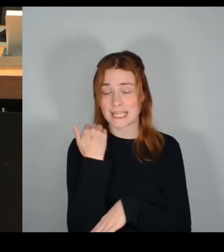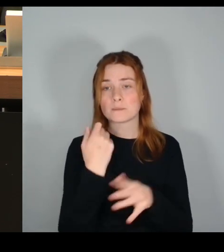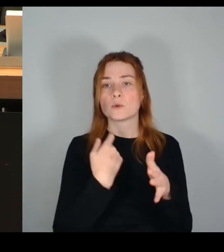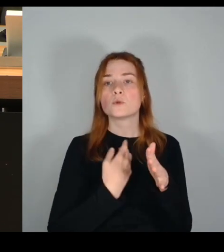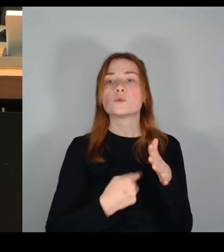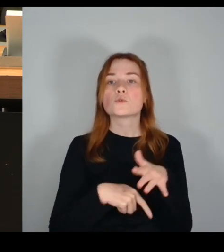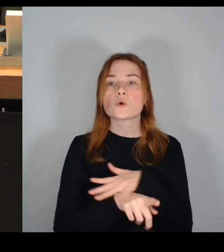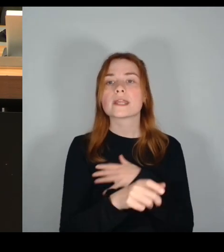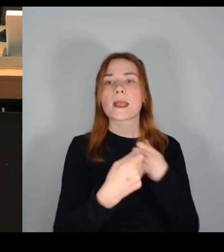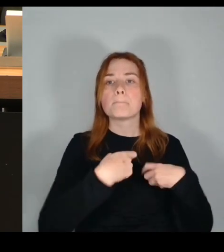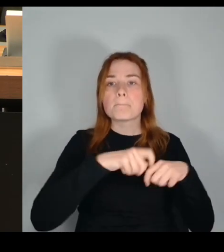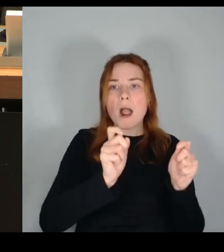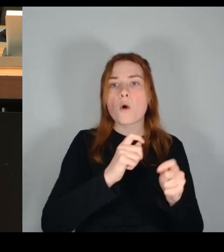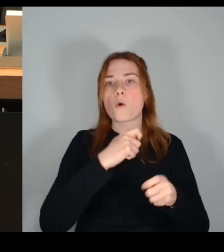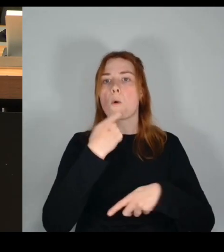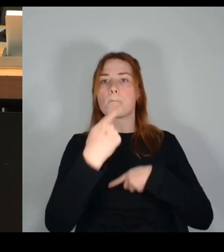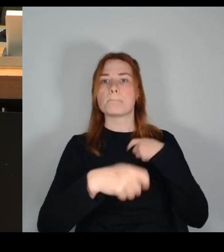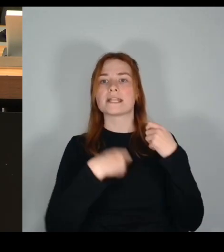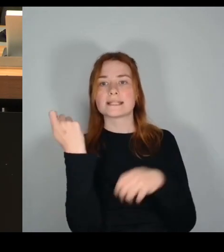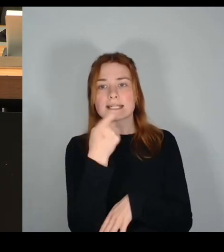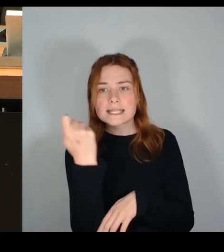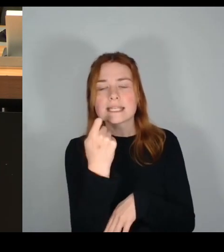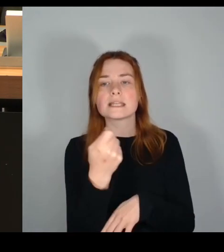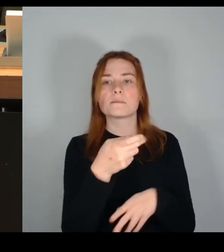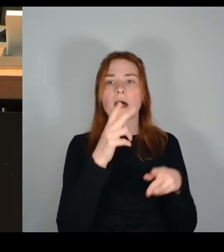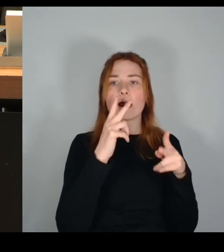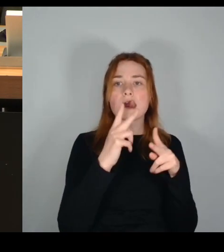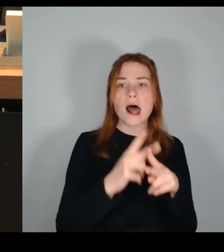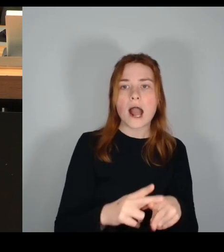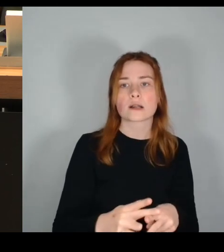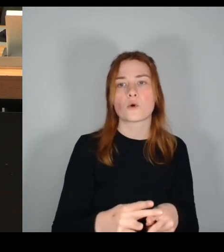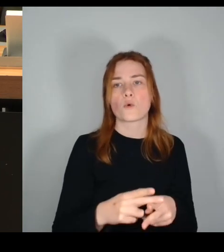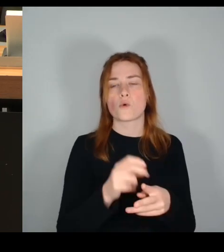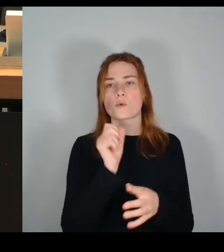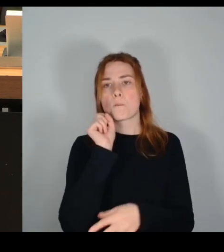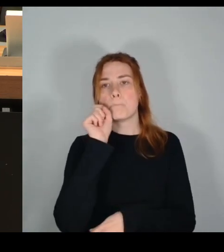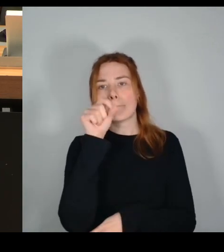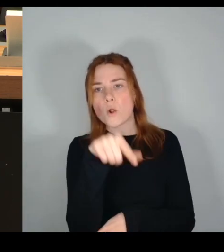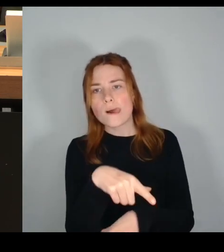über die gesamte Lebensdauer. Und zudem sind die Kosten von einer Kilowattstunde